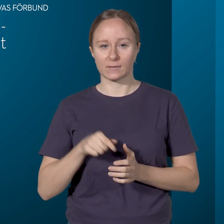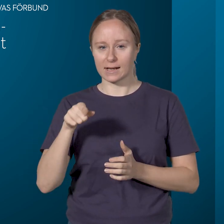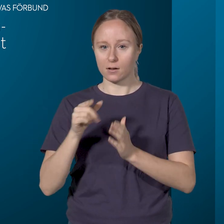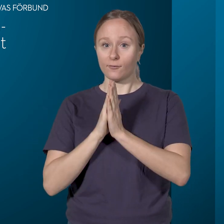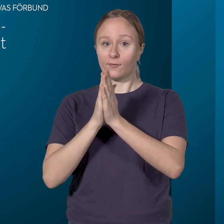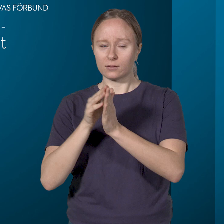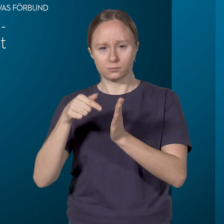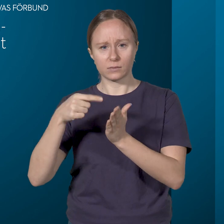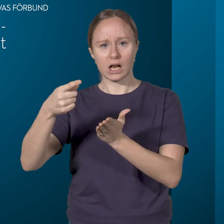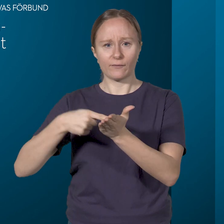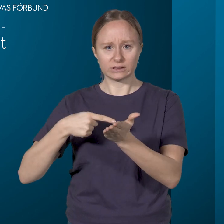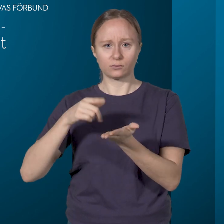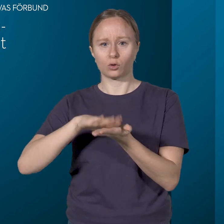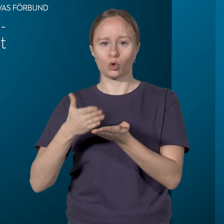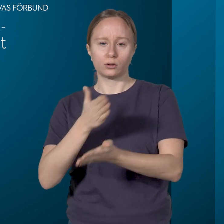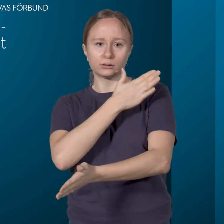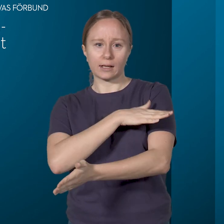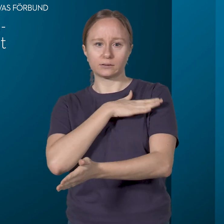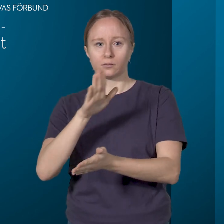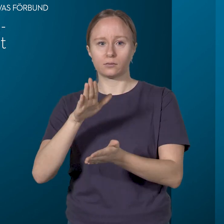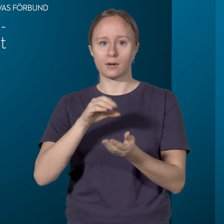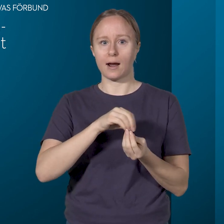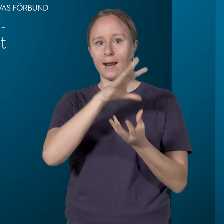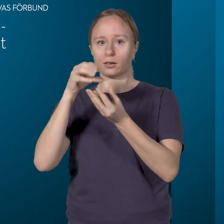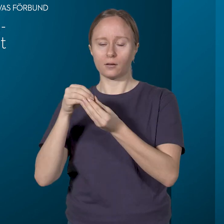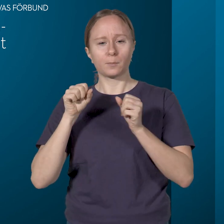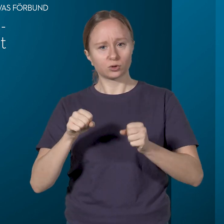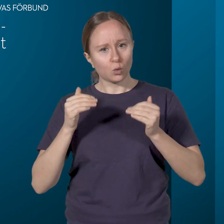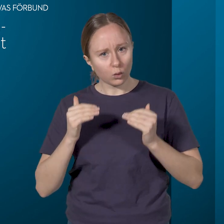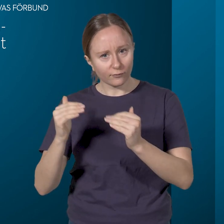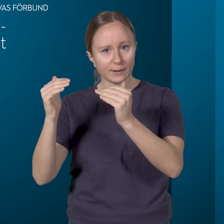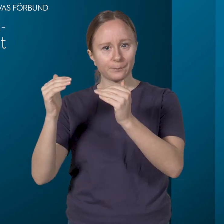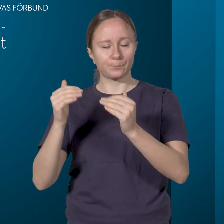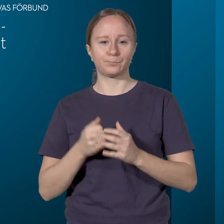I vädjan krävs att tolkningstjänsternas helhet utvecklas.